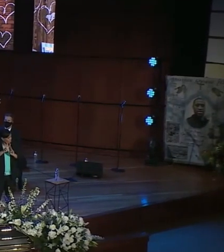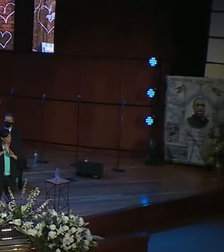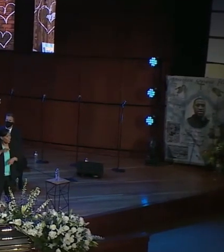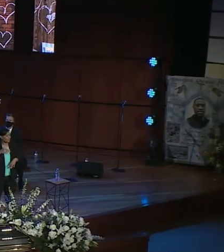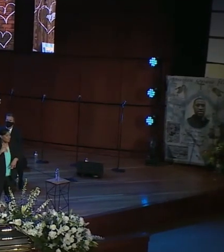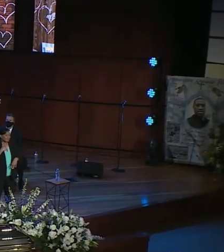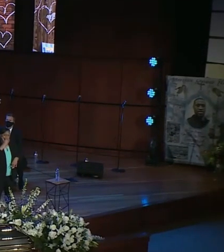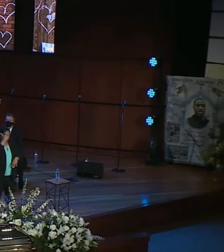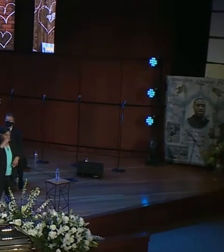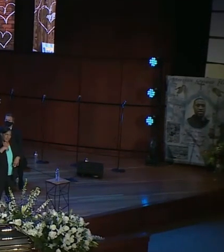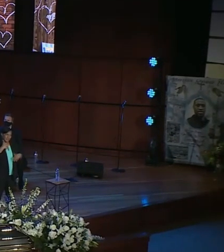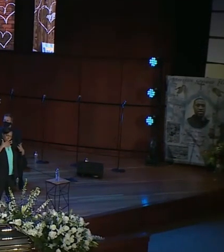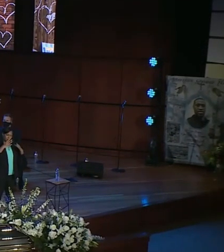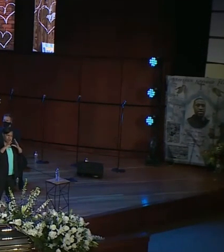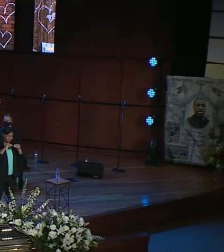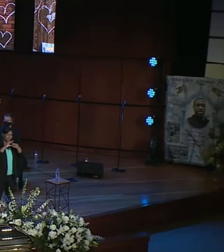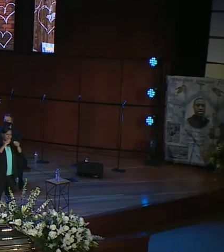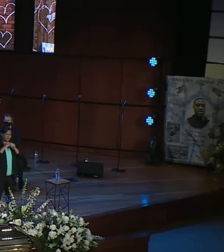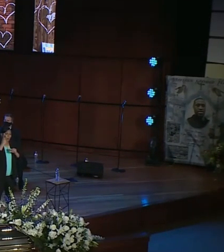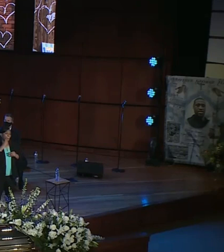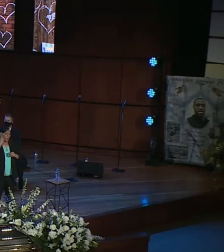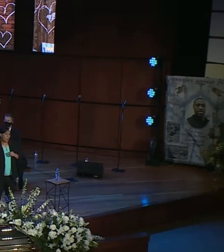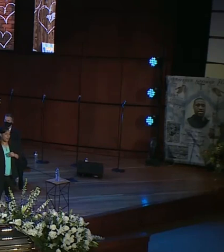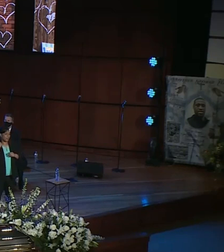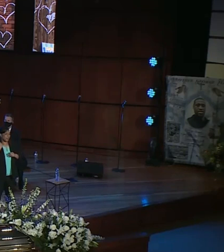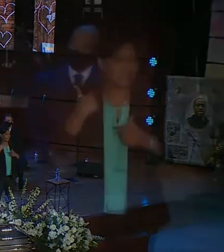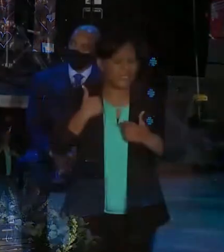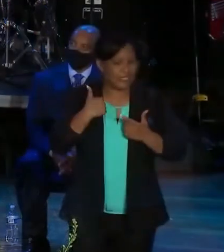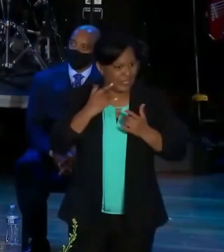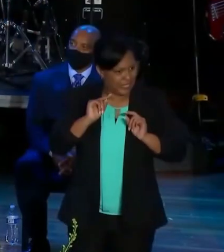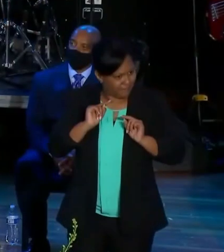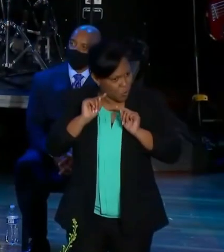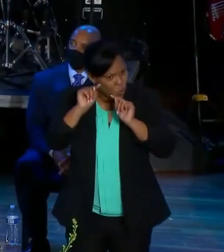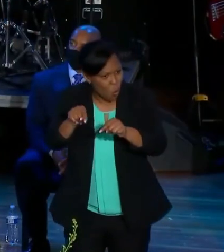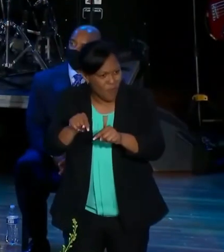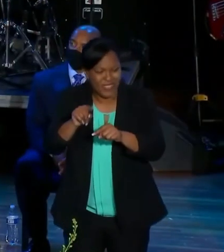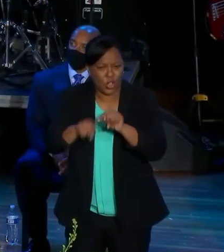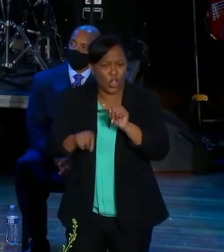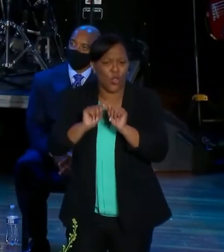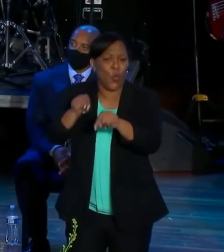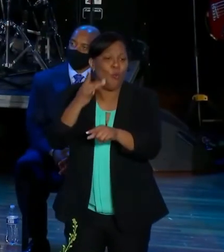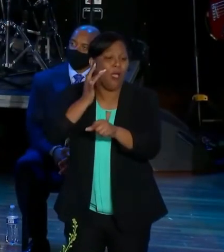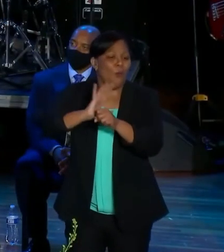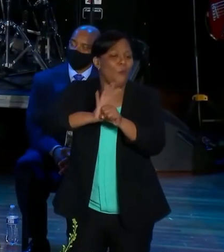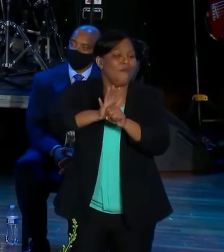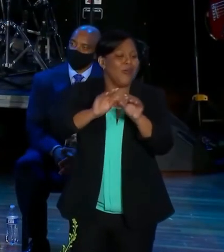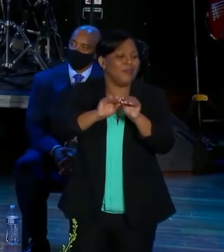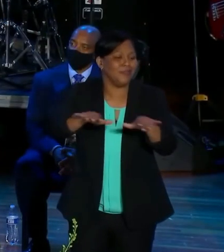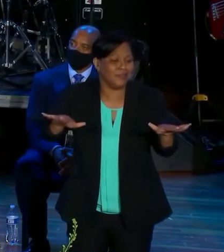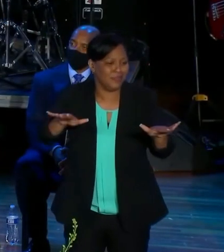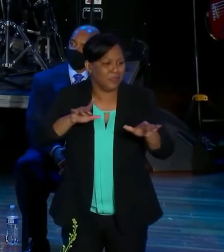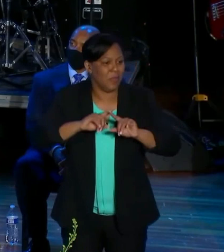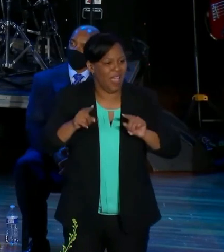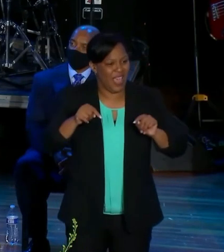Men det här påminner så mycket om Eric. Om vi kunde arrangera något privat sätt att bege oss